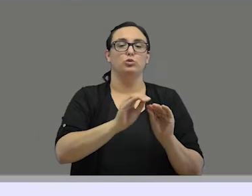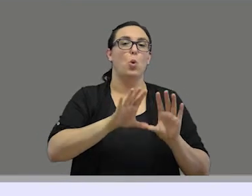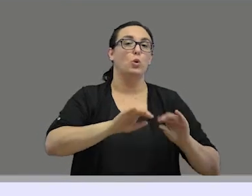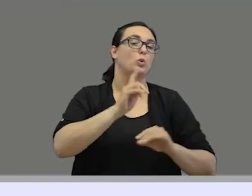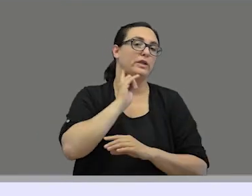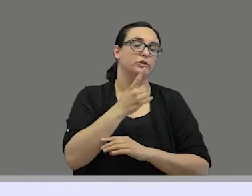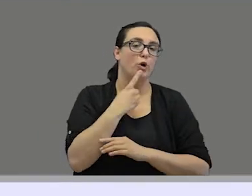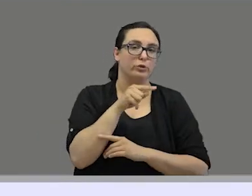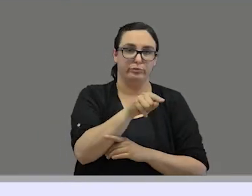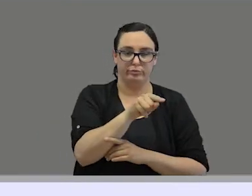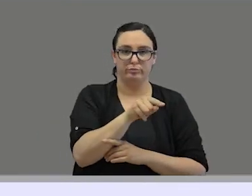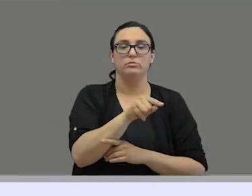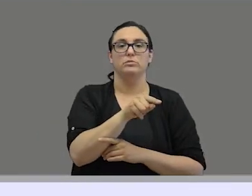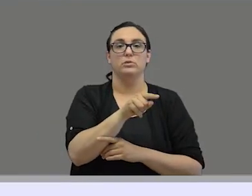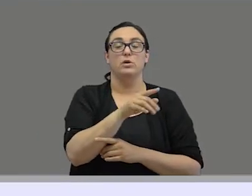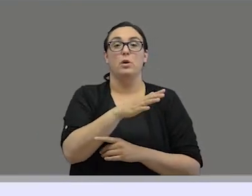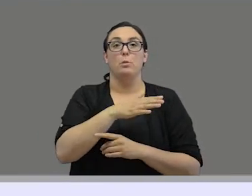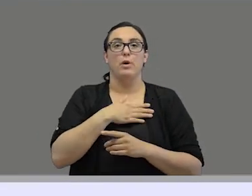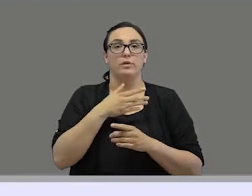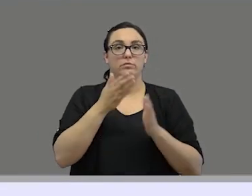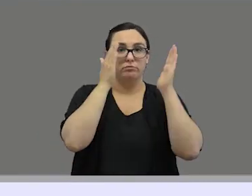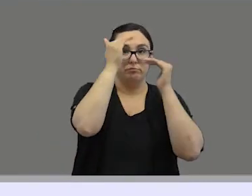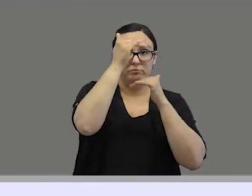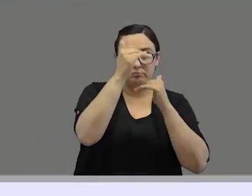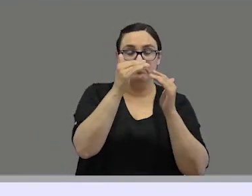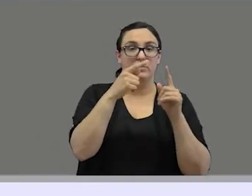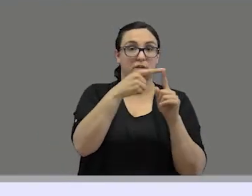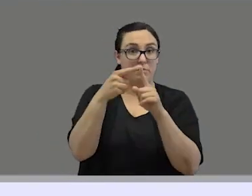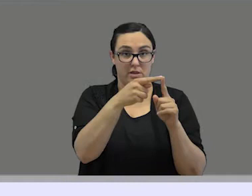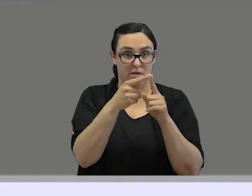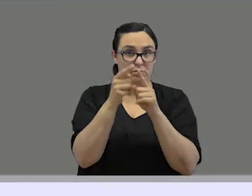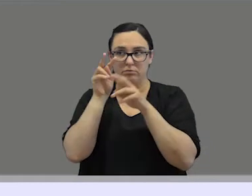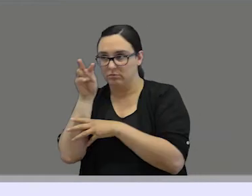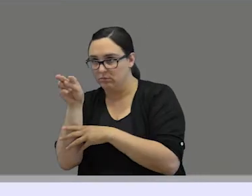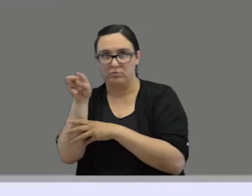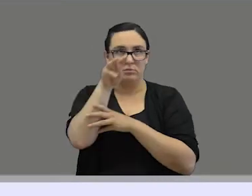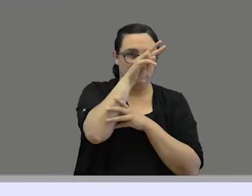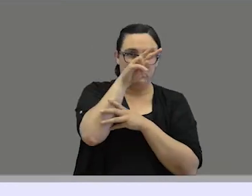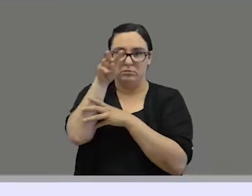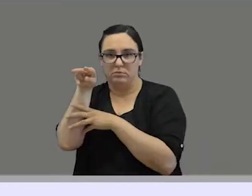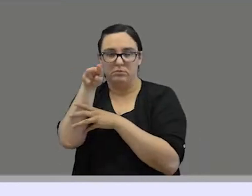vielleicht af Grund der geteilten Aufmerksamkeit, da sie ihre Aufmerksamkeit auf den Übersetzer einerseits und